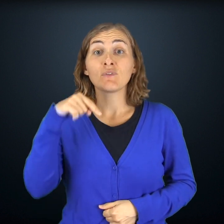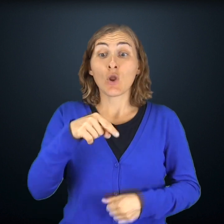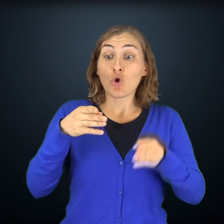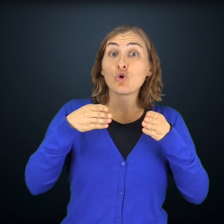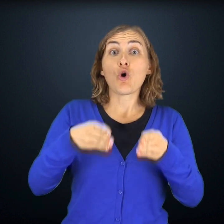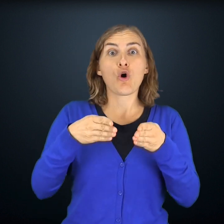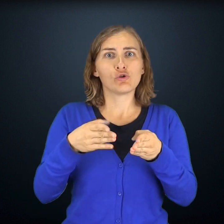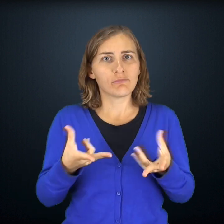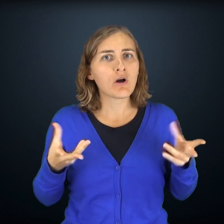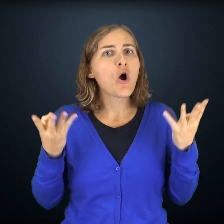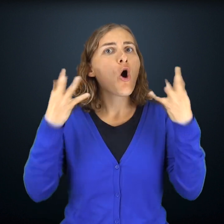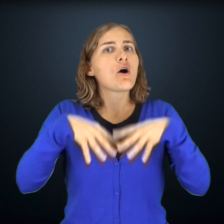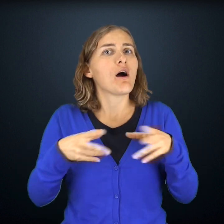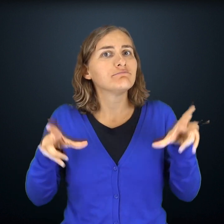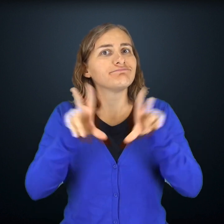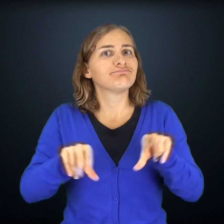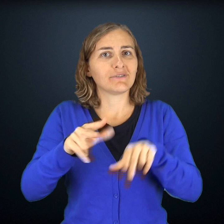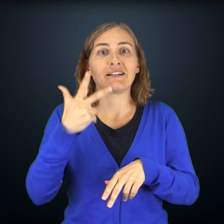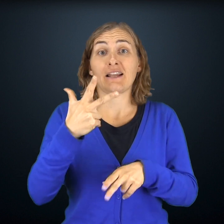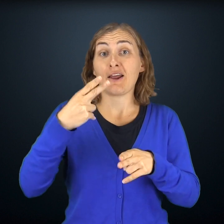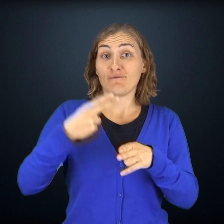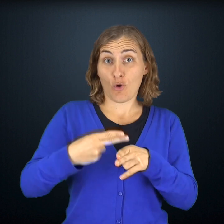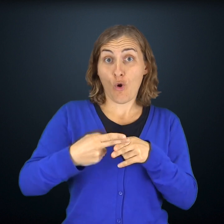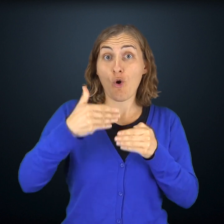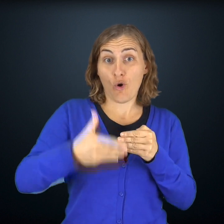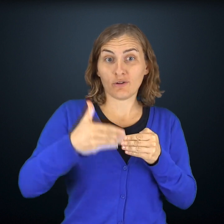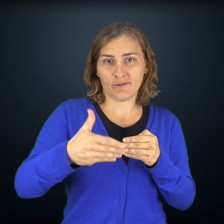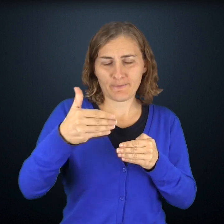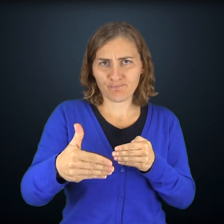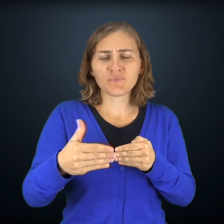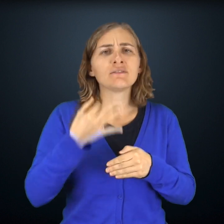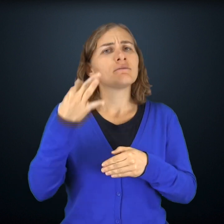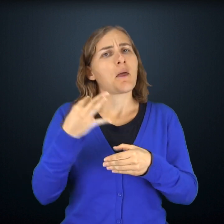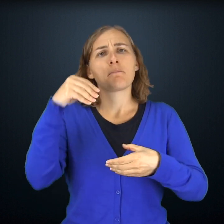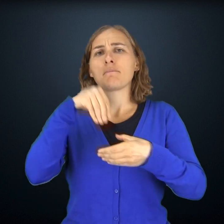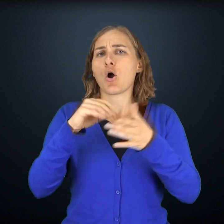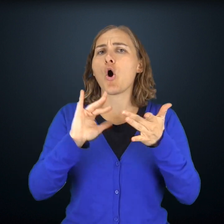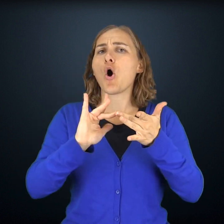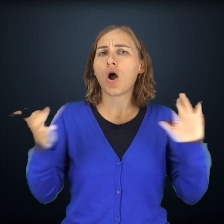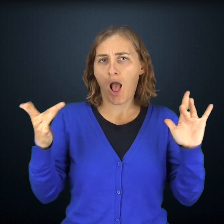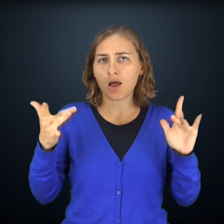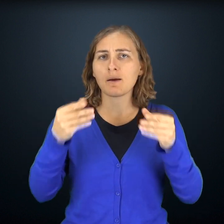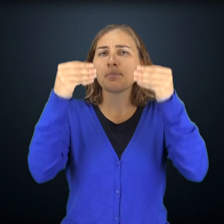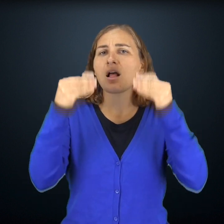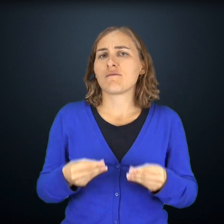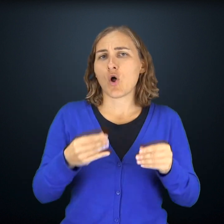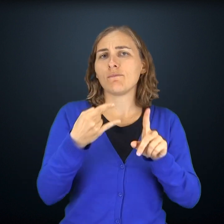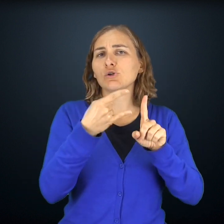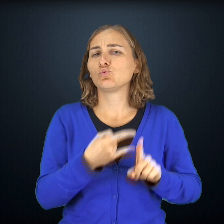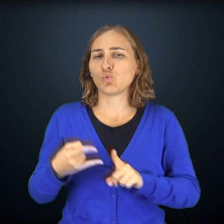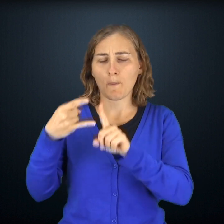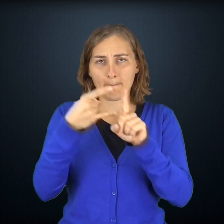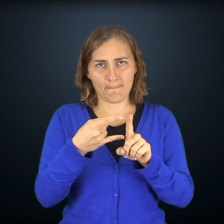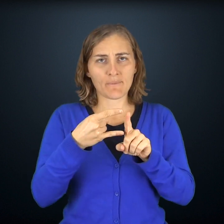Verranno organizzate almeno tre edizioni, online su piattaforma Zoom,